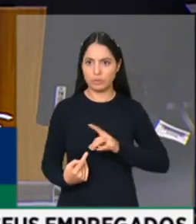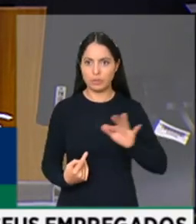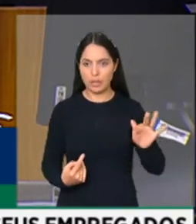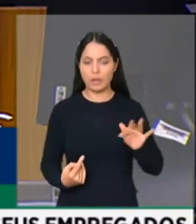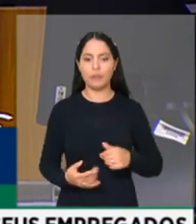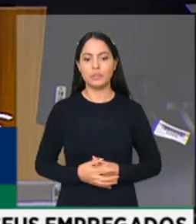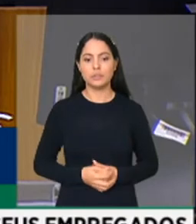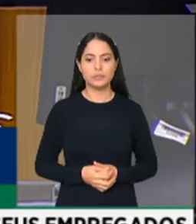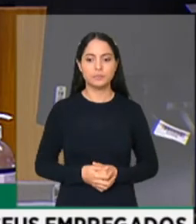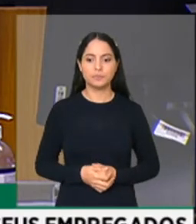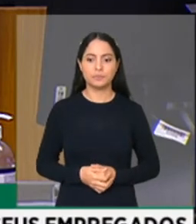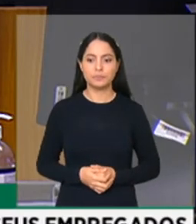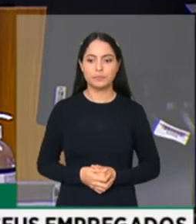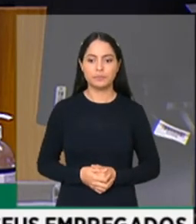QUE A GENTE POSSA INTERMEDIAR UM DIÁLOGO COM O GOVERNADOR